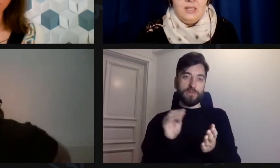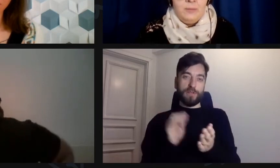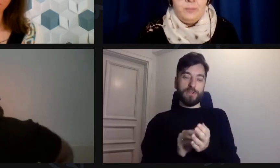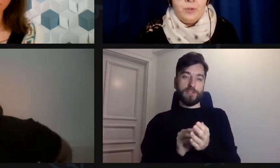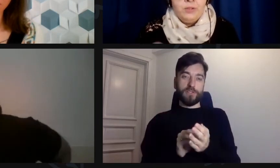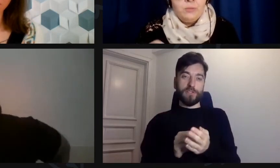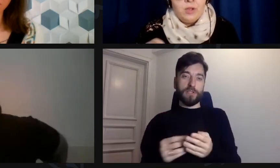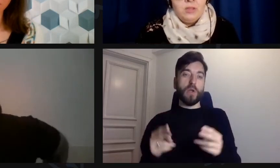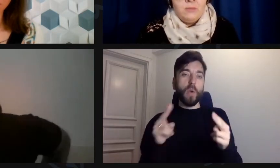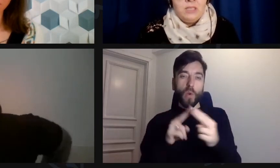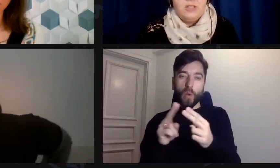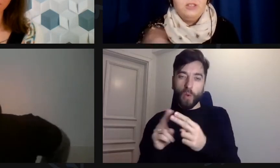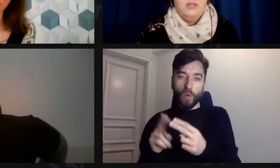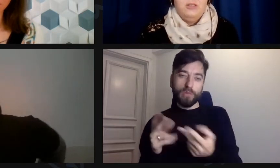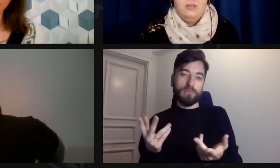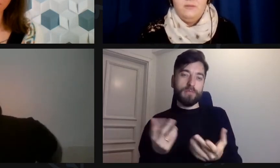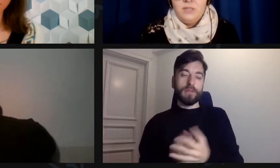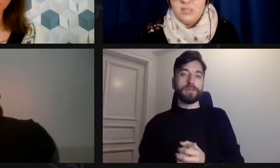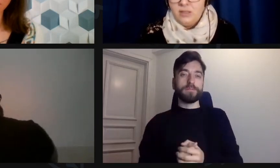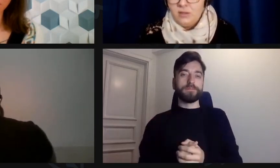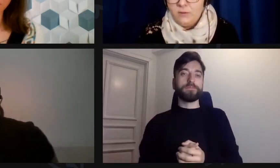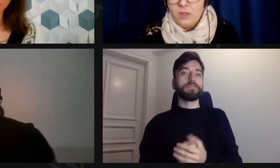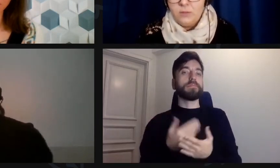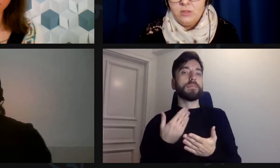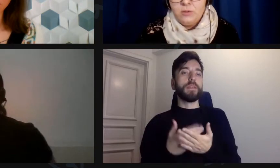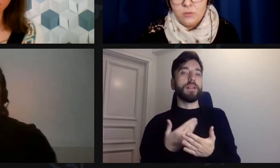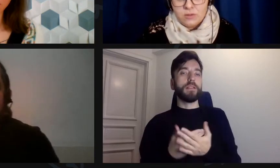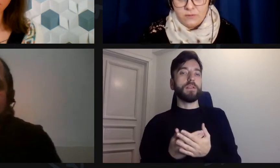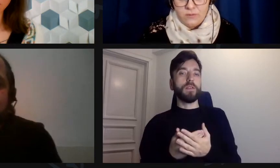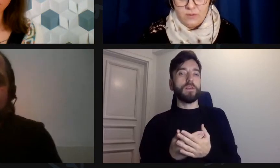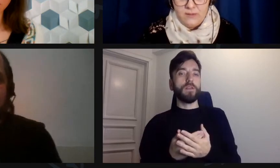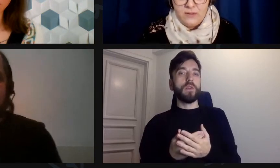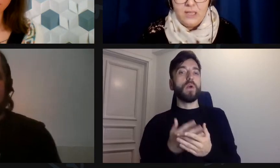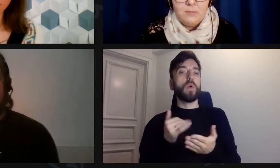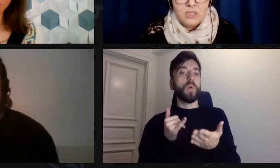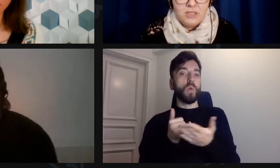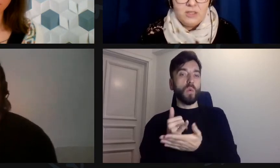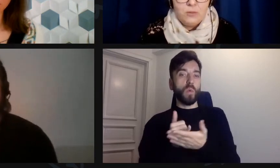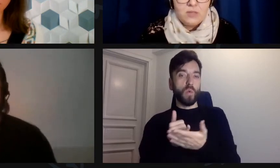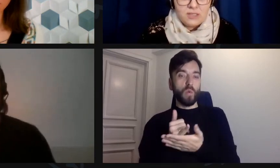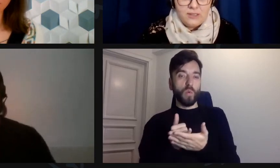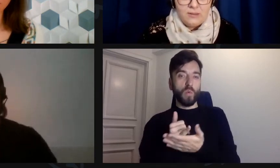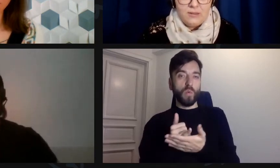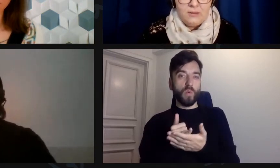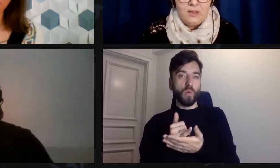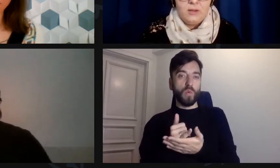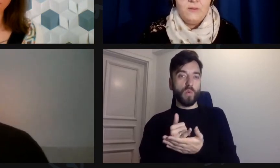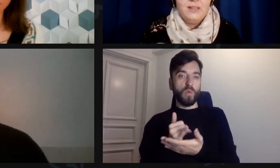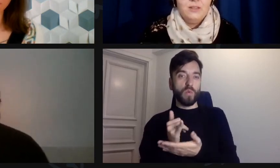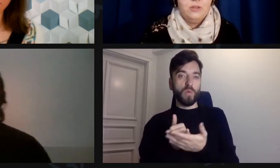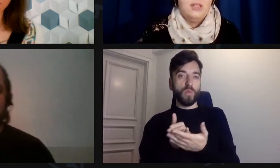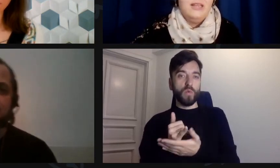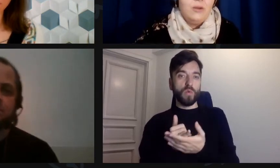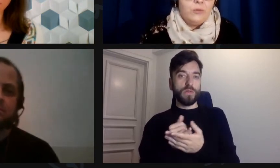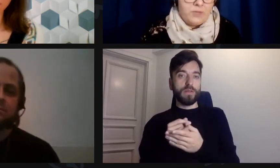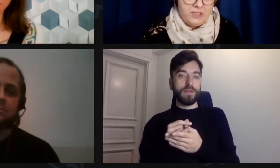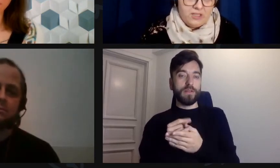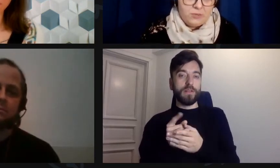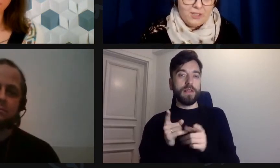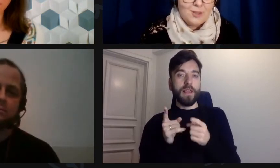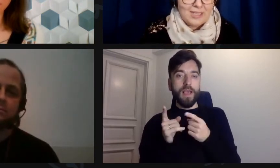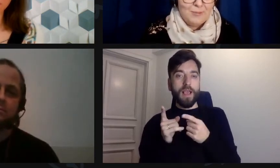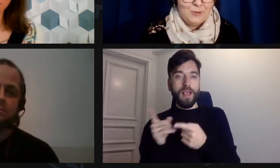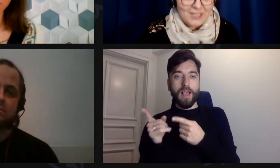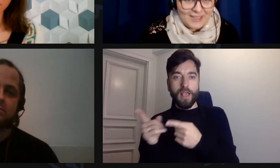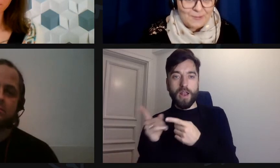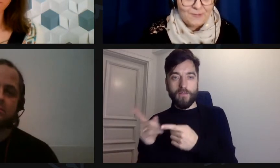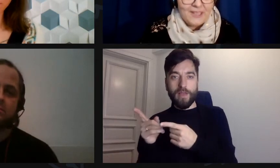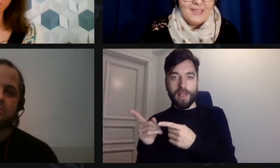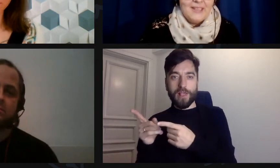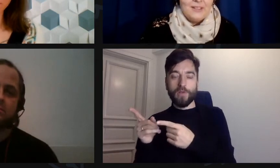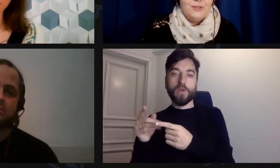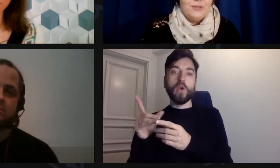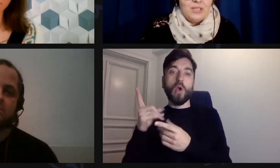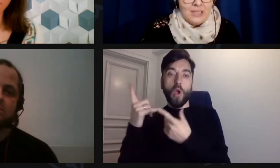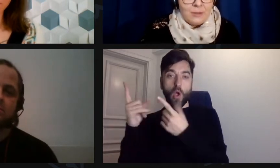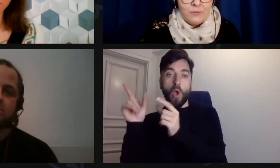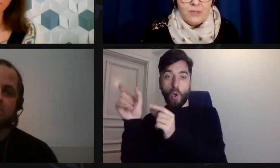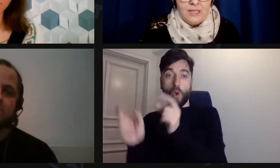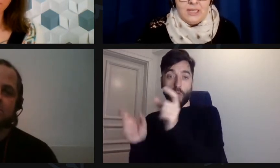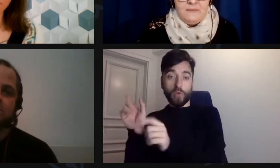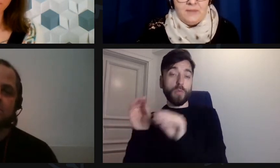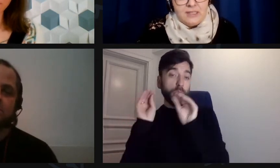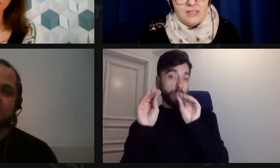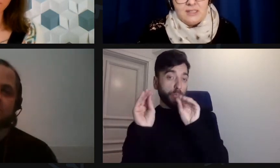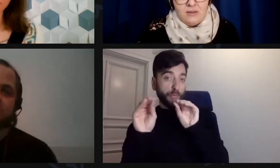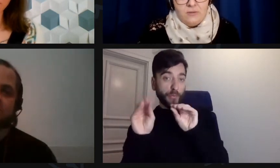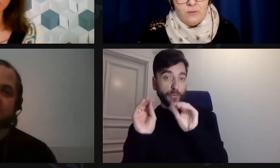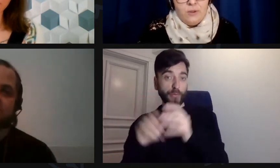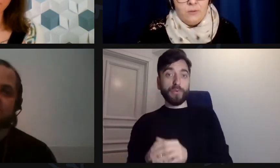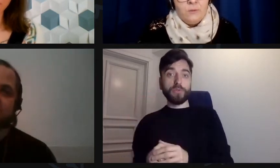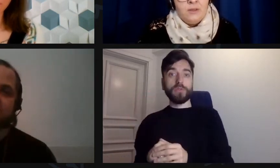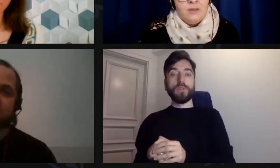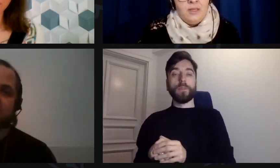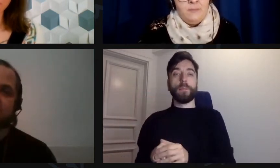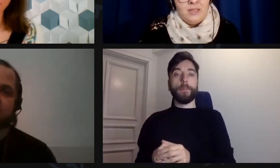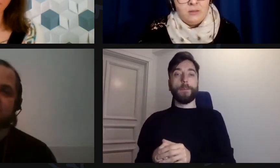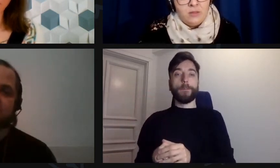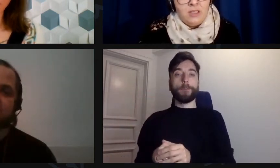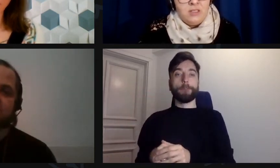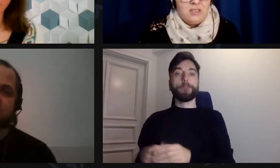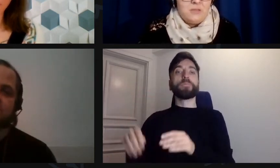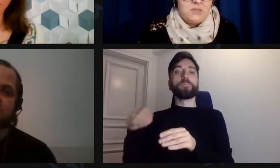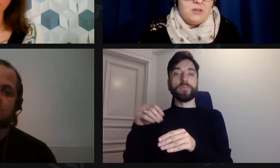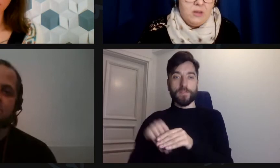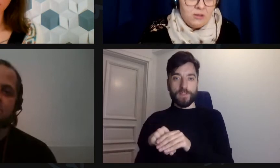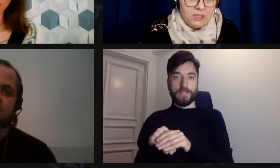pod tym kątem te kursy kierowane do trenerów, im więcej zachowują pedagogiki czy psychologii